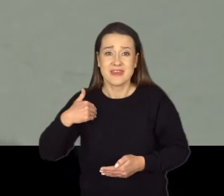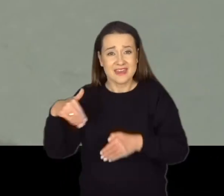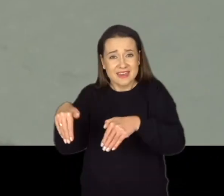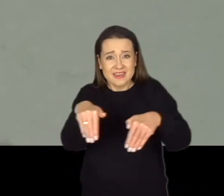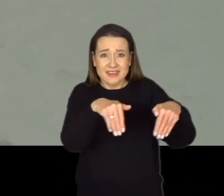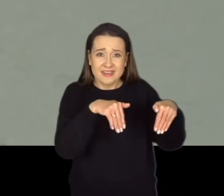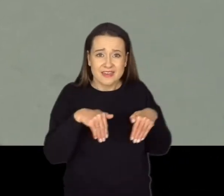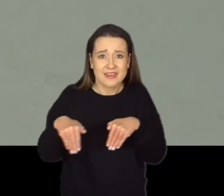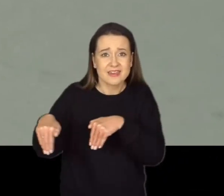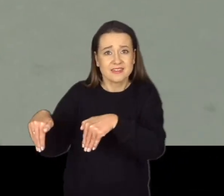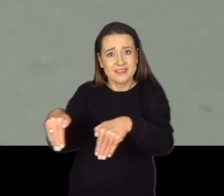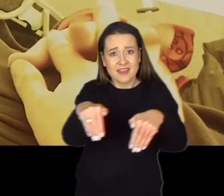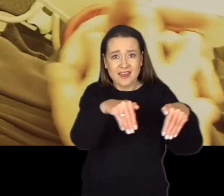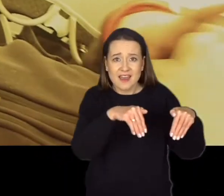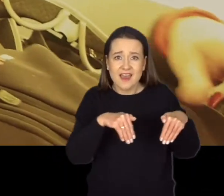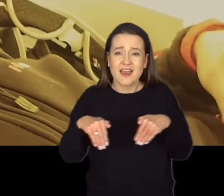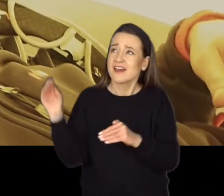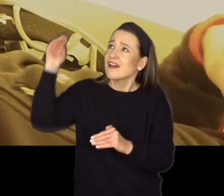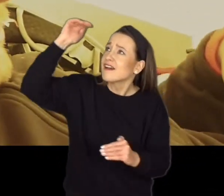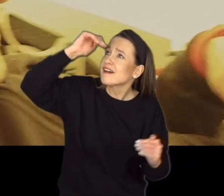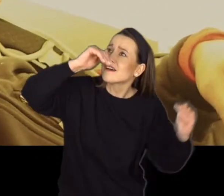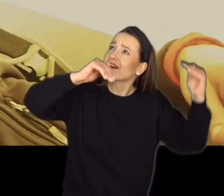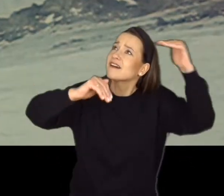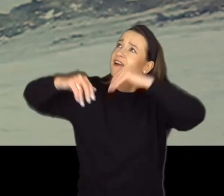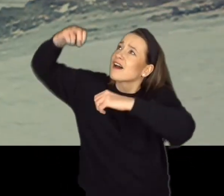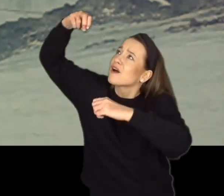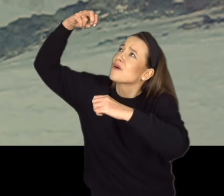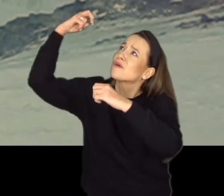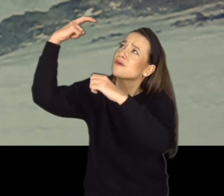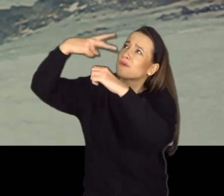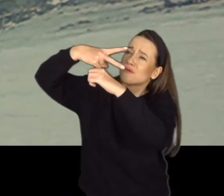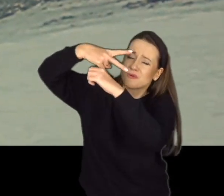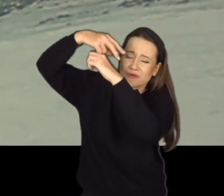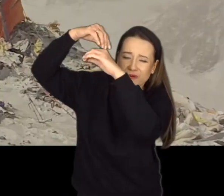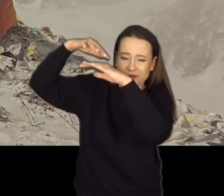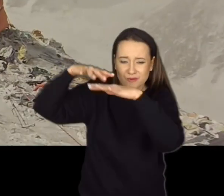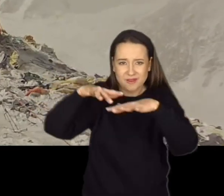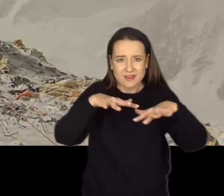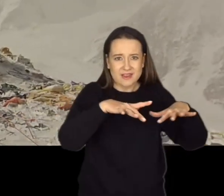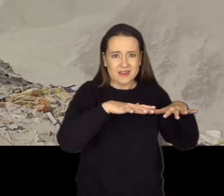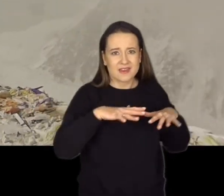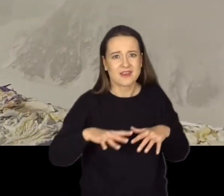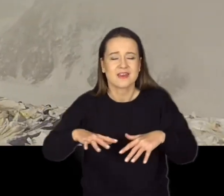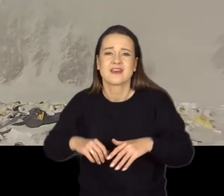Jesteśmy nadzy w blasku słońca, w słowa pół